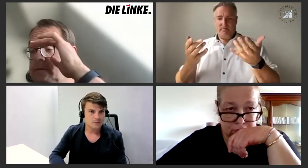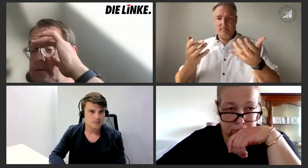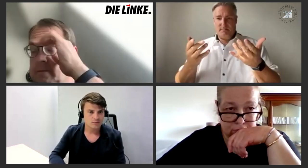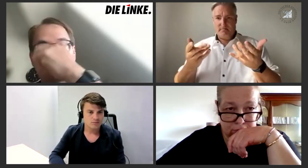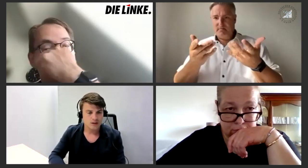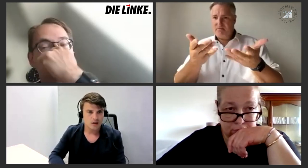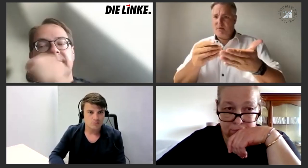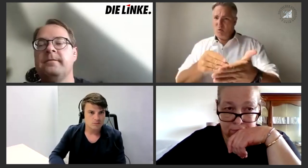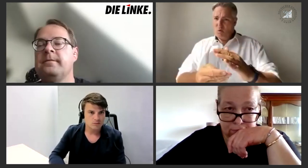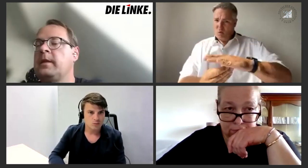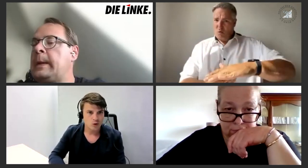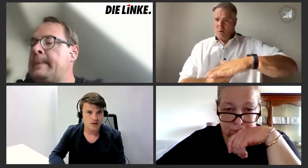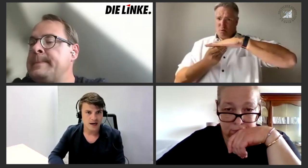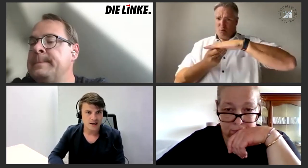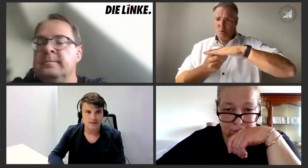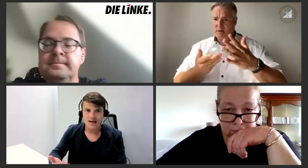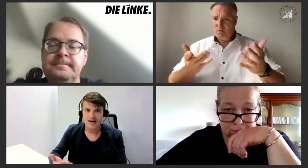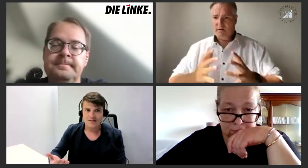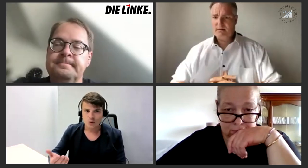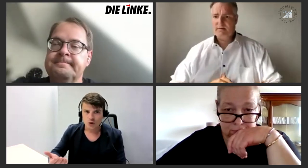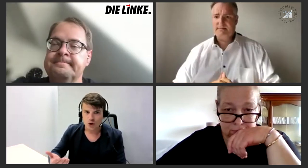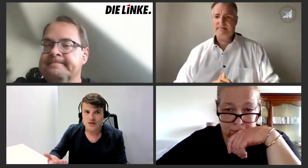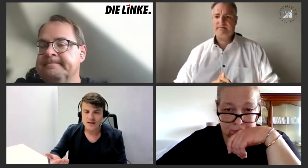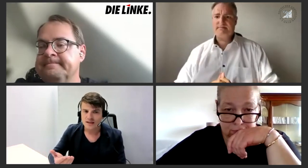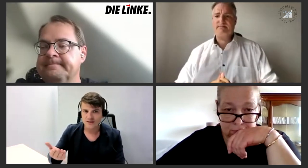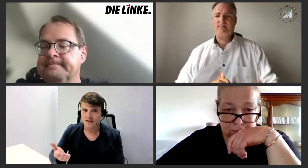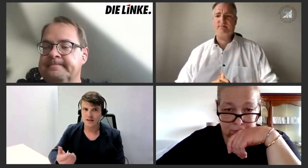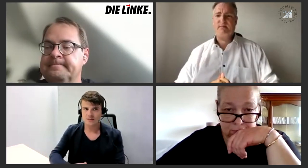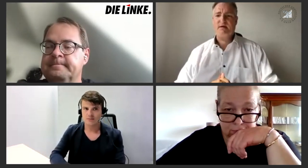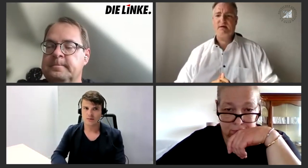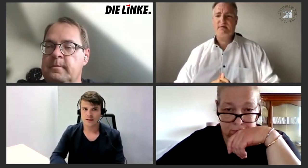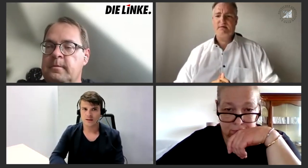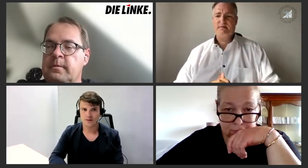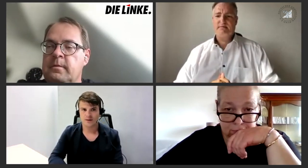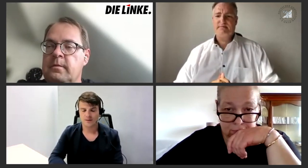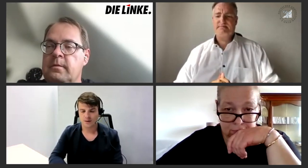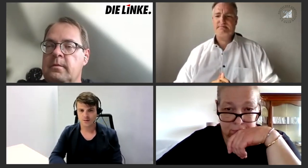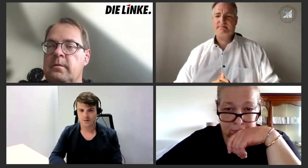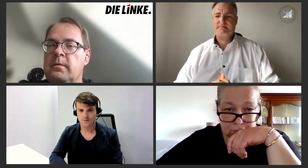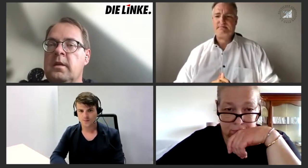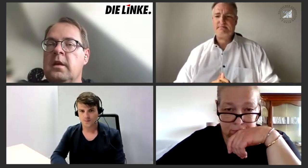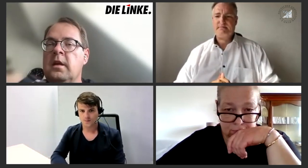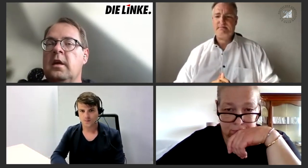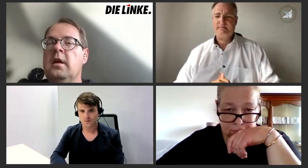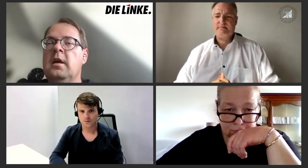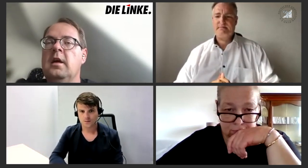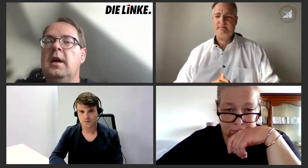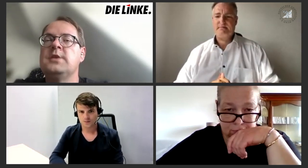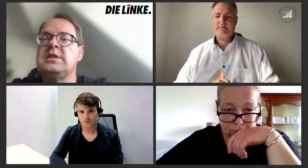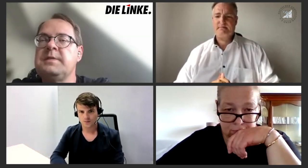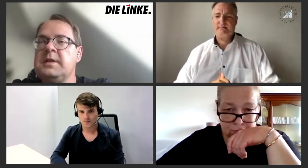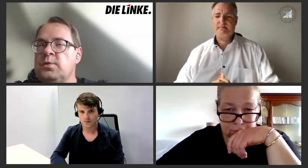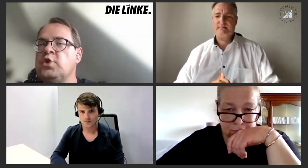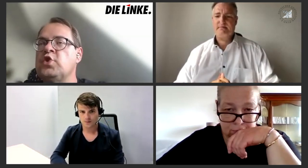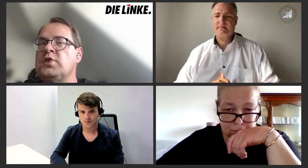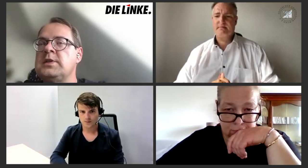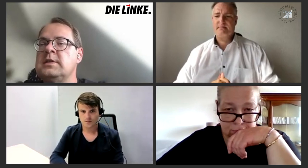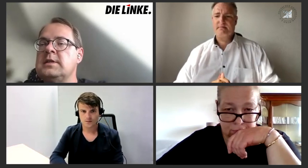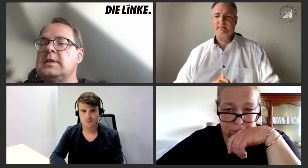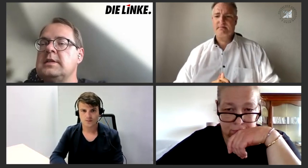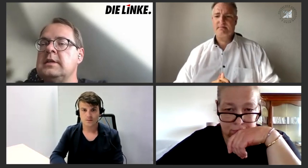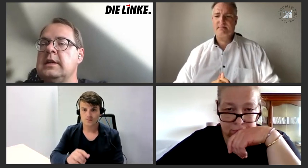Gebärdensprachmöglichkeiten. Unterstützen Sie das? Wie sieht da Ihren Perspektive aus? - Also, dass wir